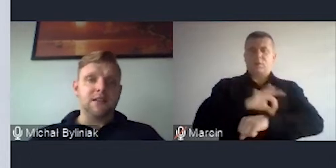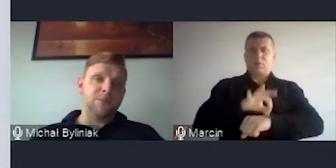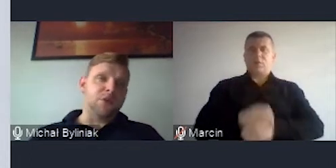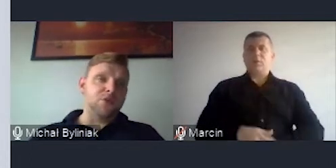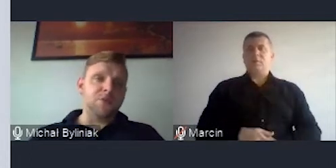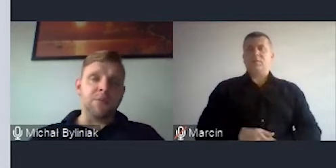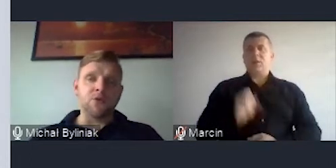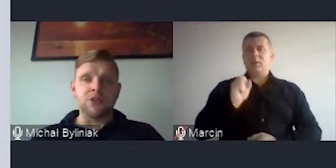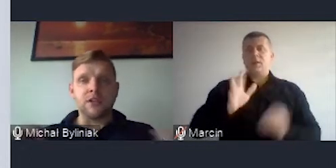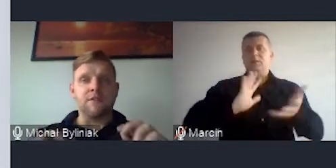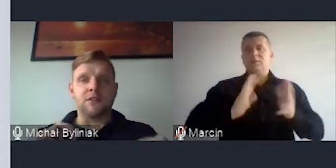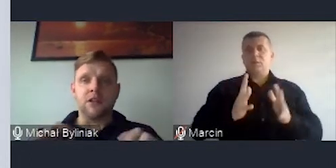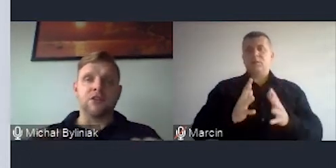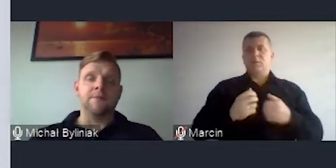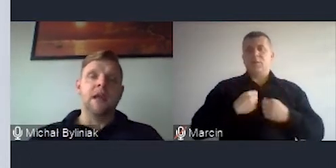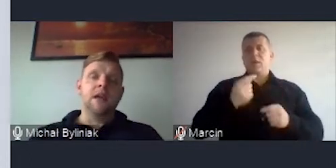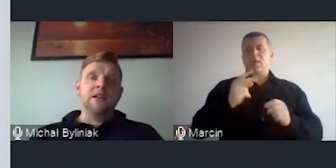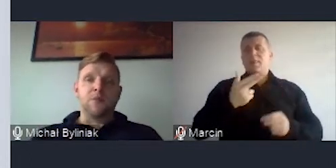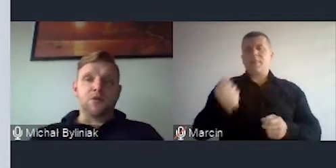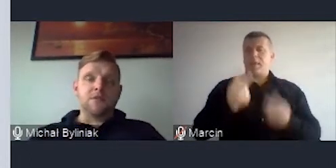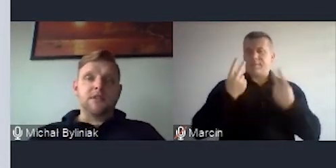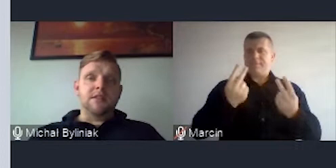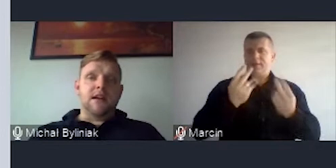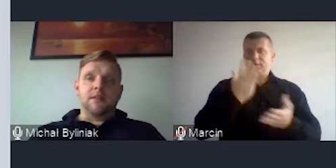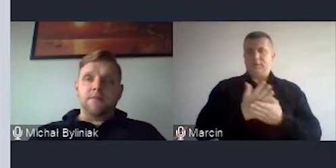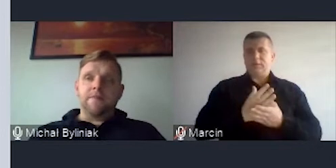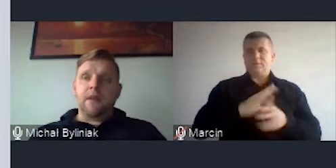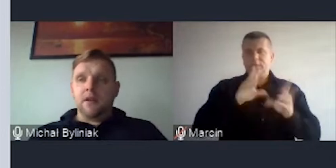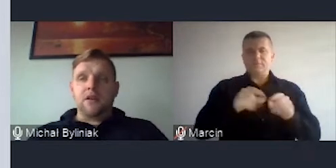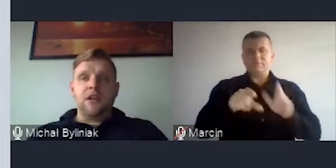w taki sposób, żeby poruszyć te najważniejsze spośród wszystkich zagadnień.